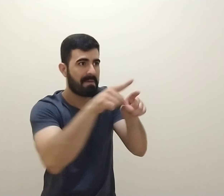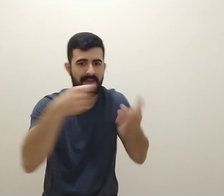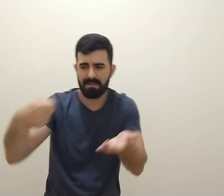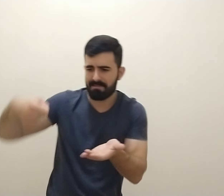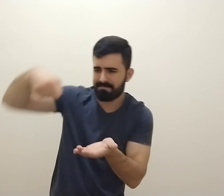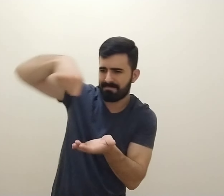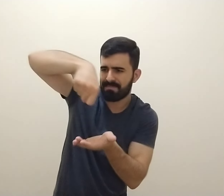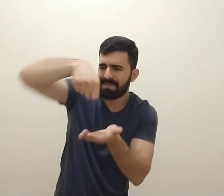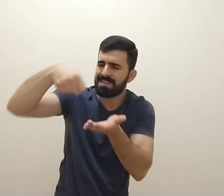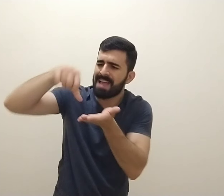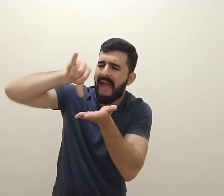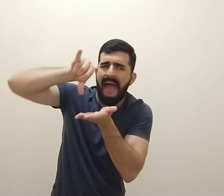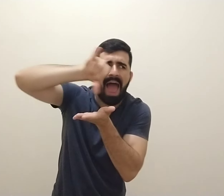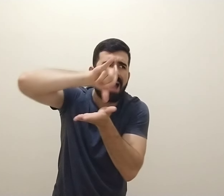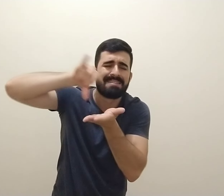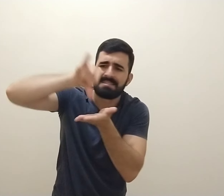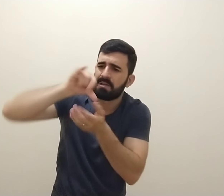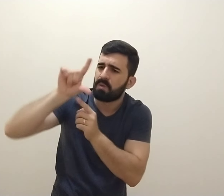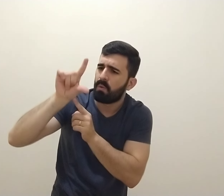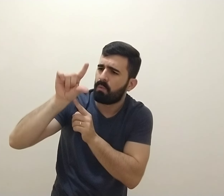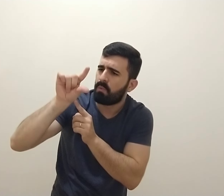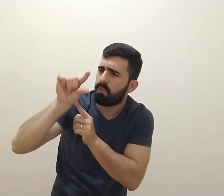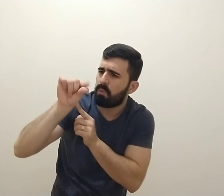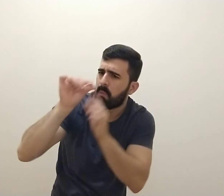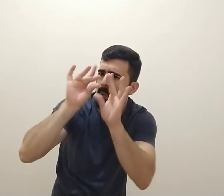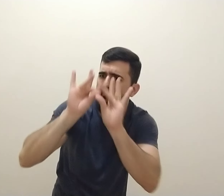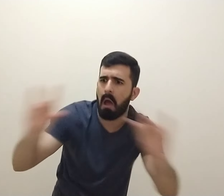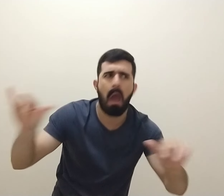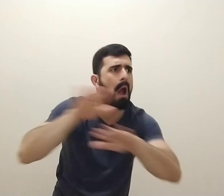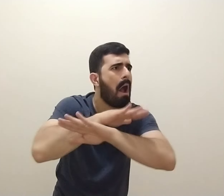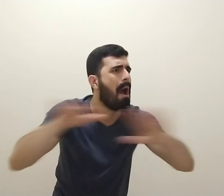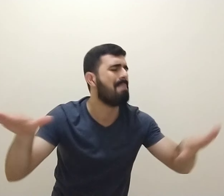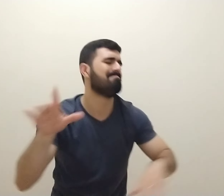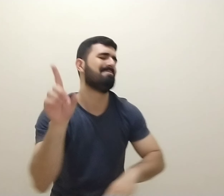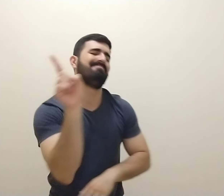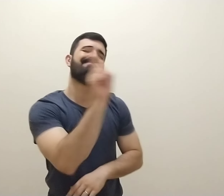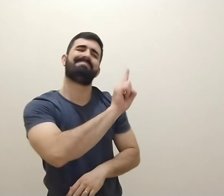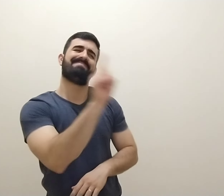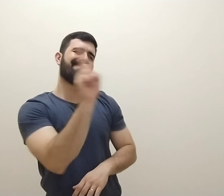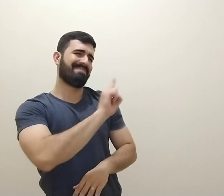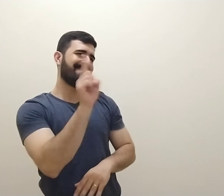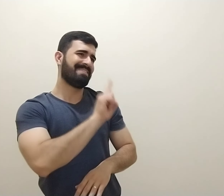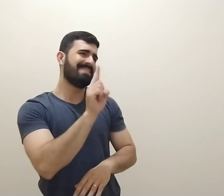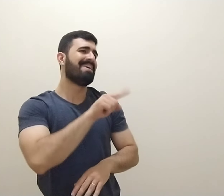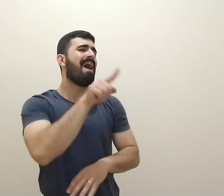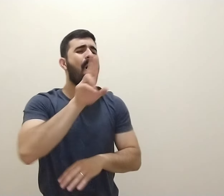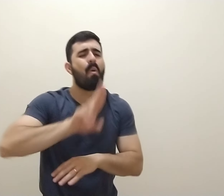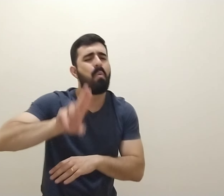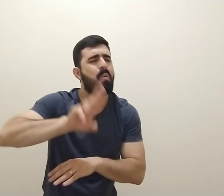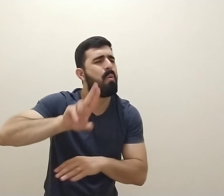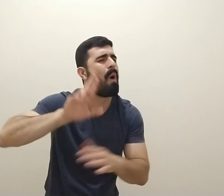'A vasilha de farinha não acabará e a jarra de azeite não diminuirá, até ao dia em que o Senhor